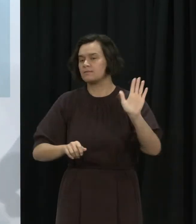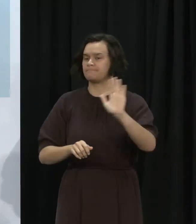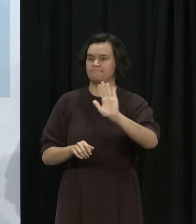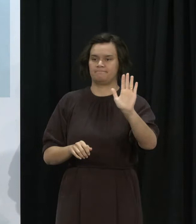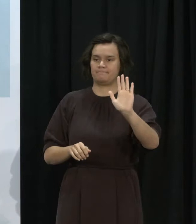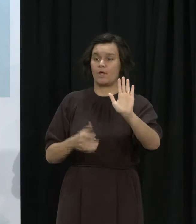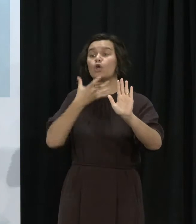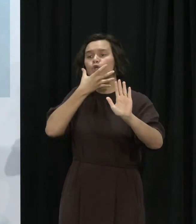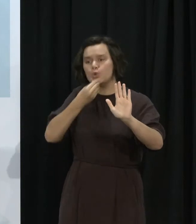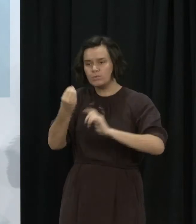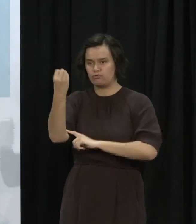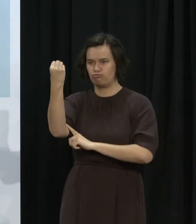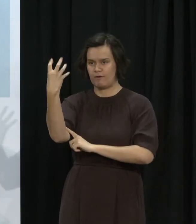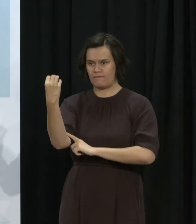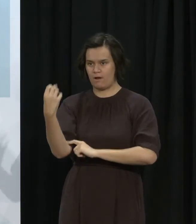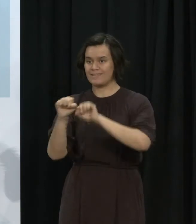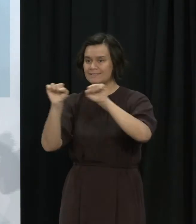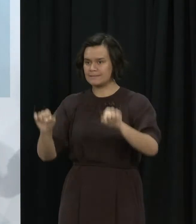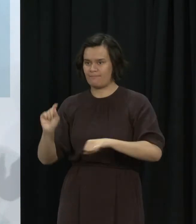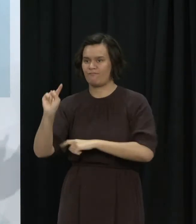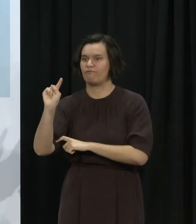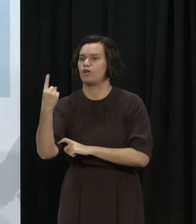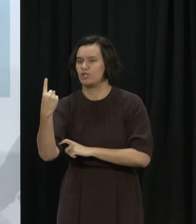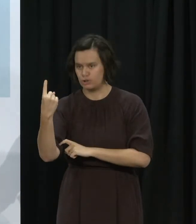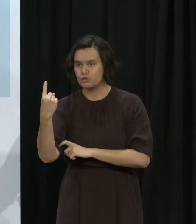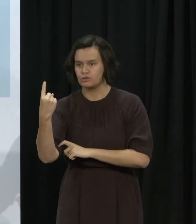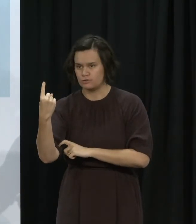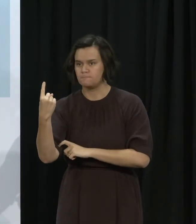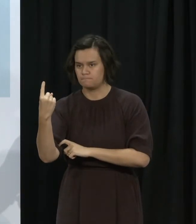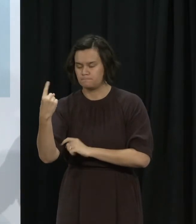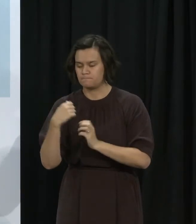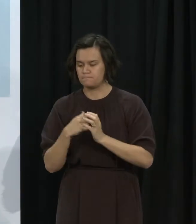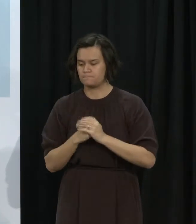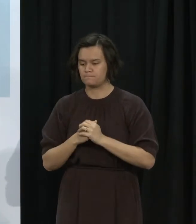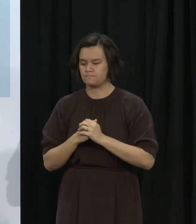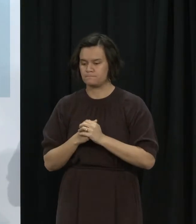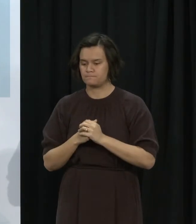whakatau te rnanga i roto i nga keehi o te hapori Omicron,